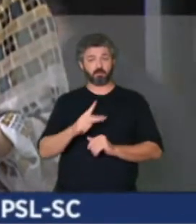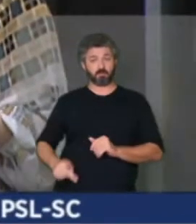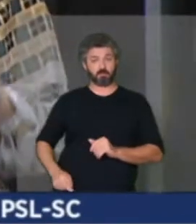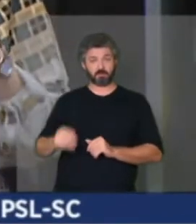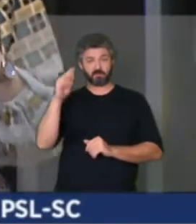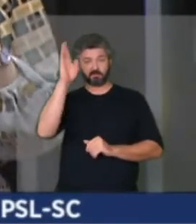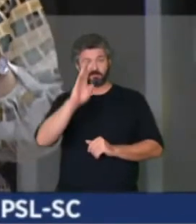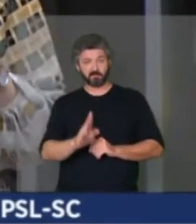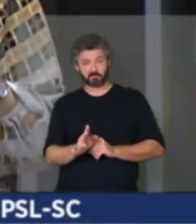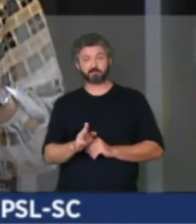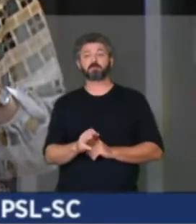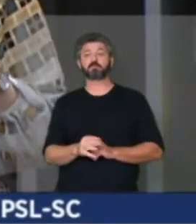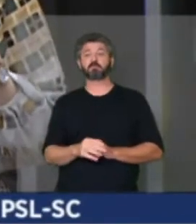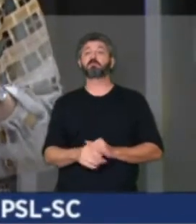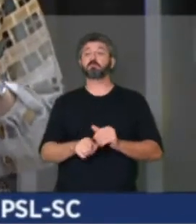MAIO DE 2019, SOBRE A EXISTÊNCIA DESSAS CONTAS NO